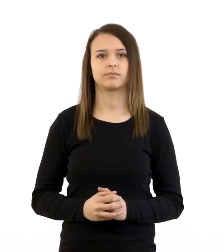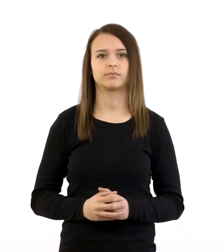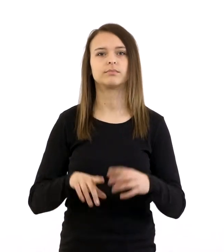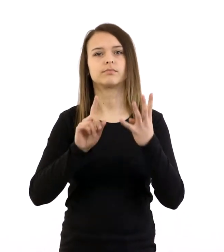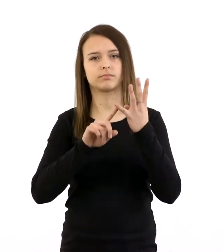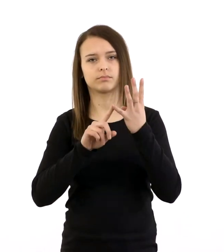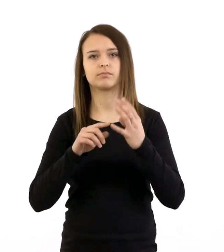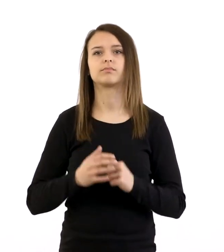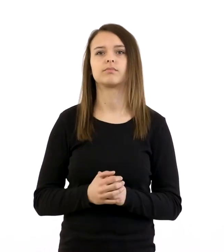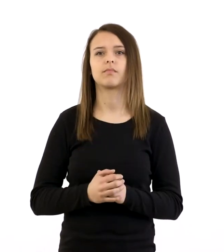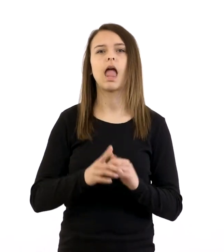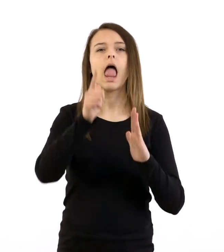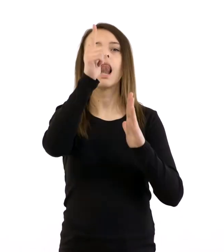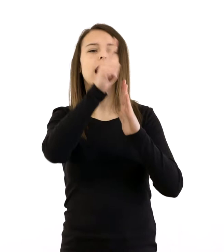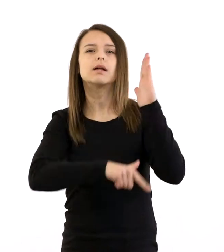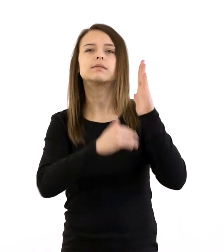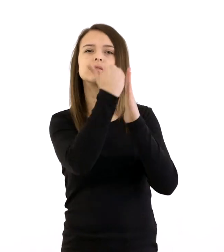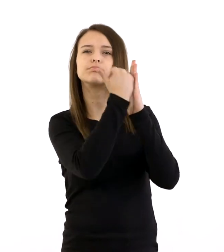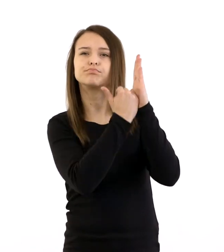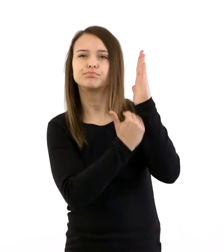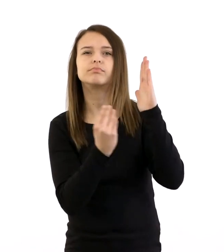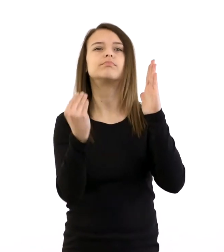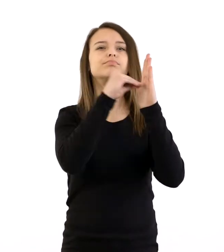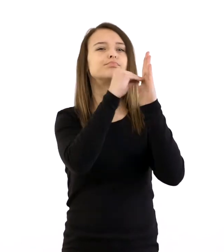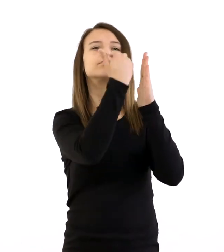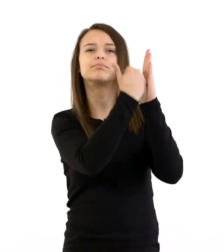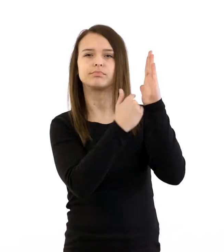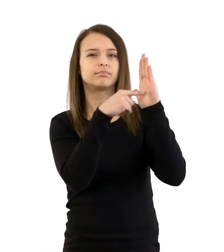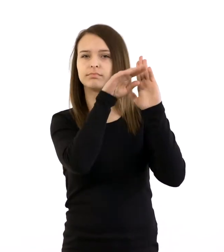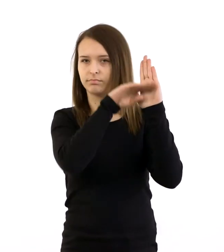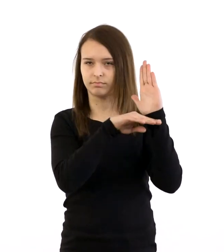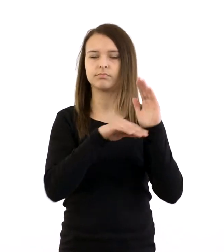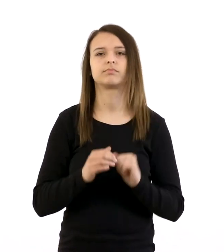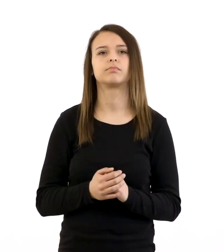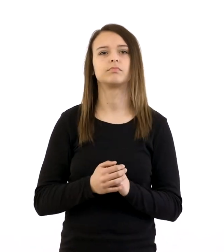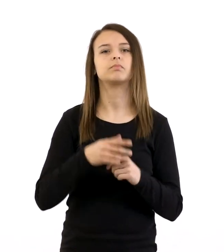4. rozszerzenie listy osób zakładających i pracujących w spółdzielni socjalnej,